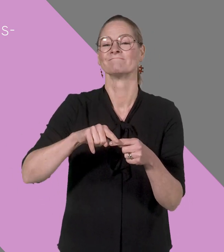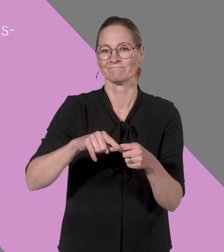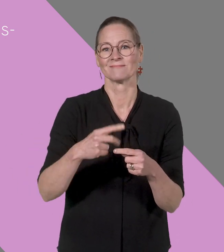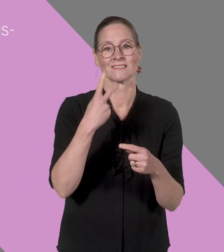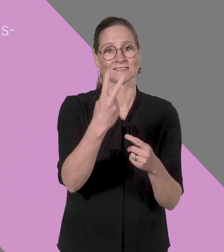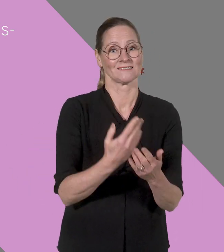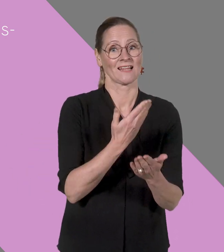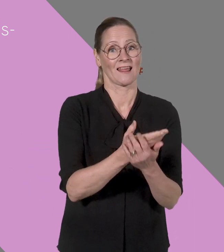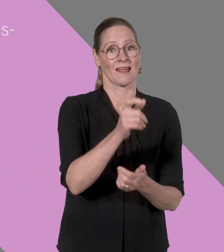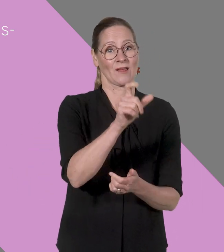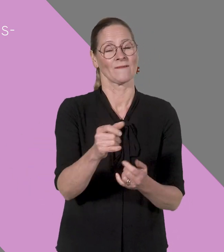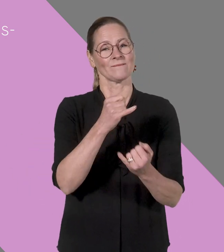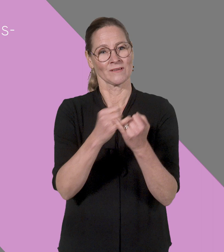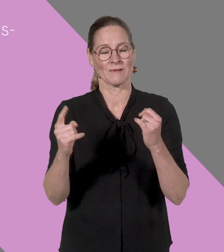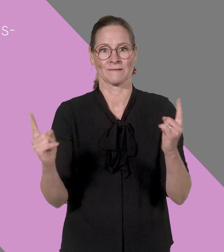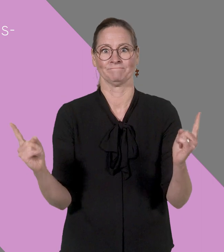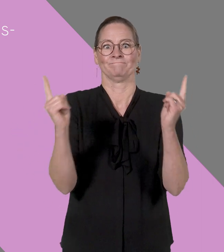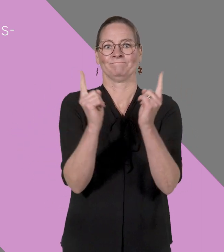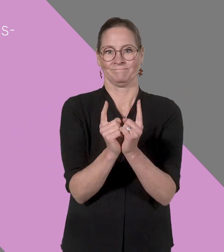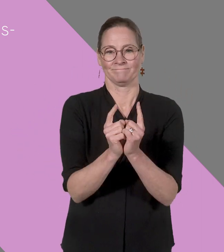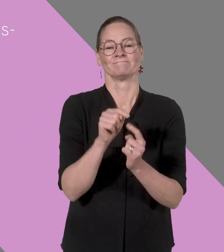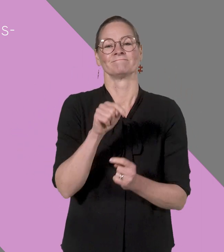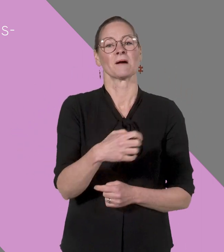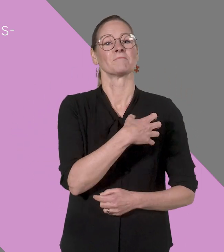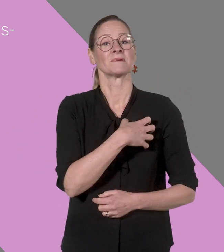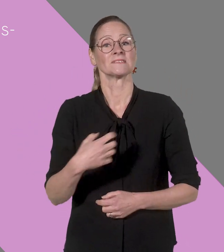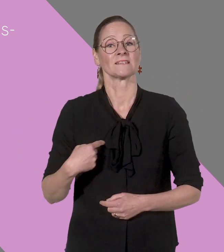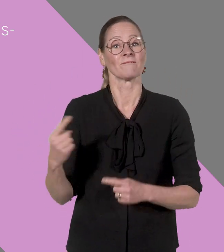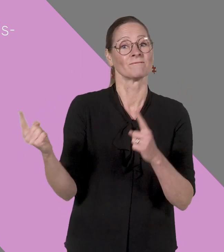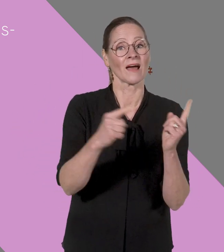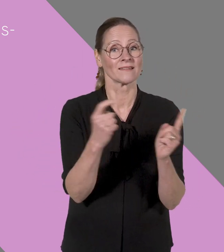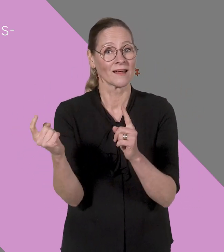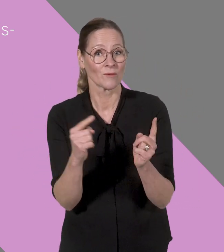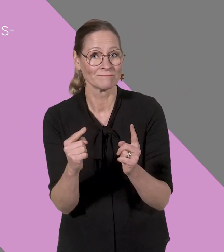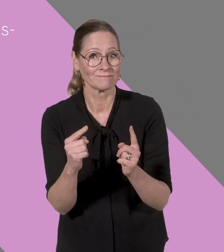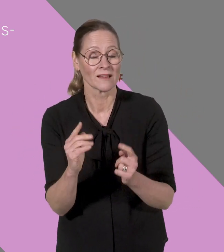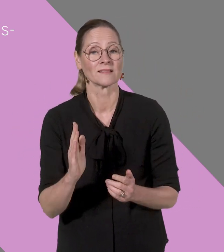kohtaavat viimeiset kaksi ehdokasta toisensa presidenttiväittelyissä -